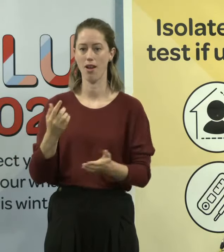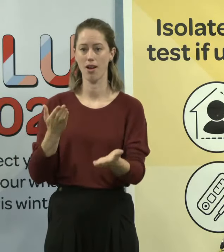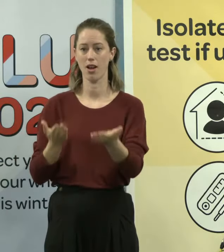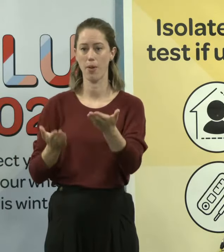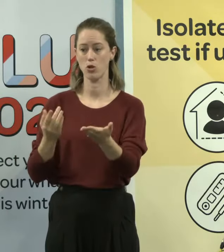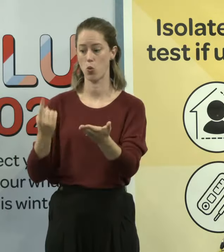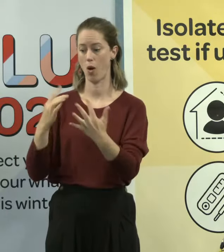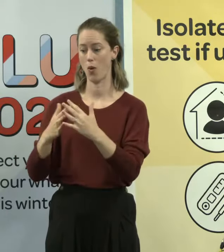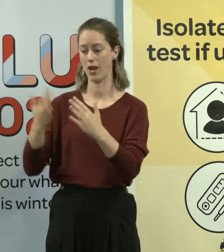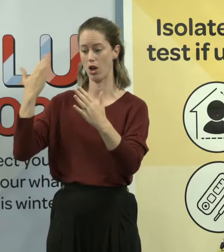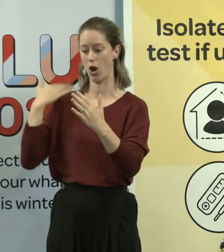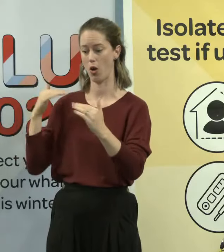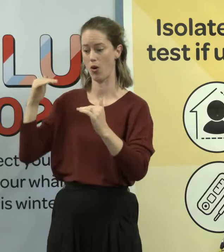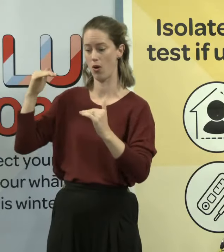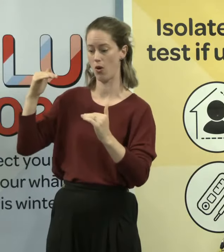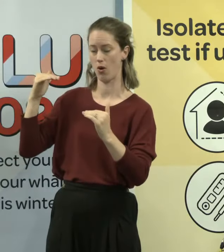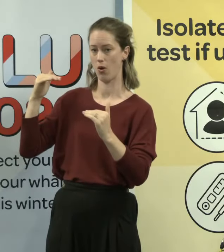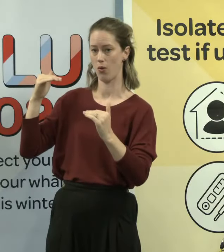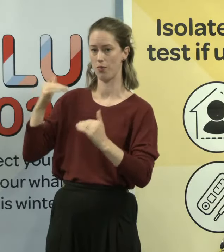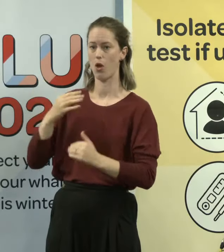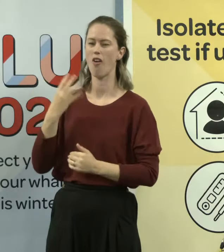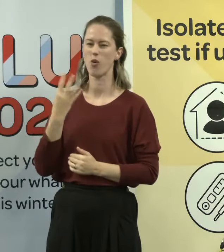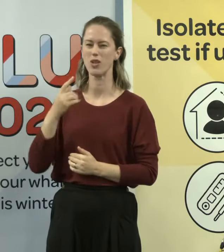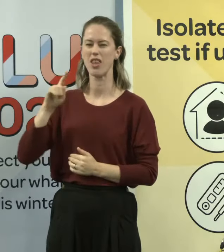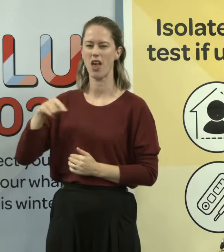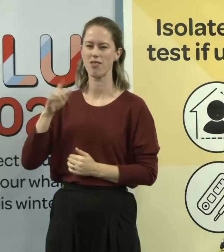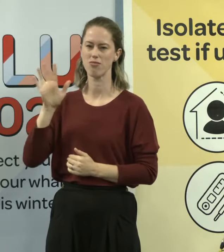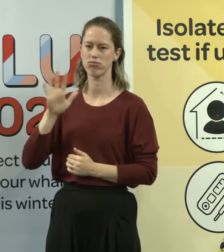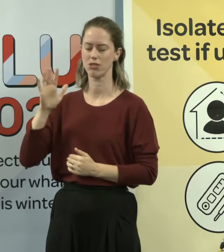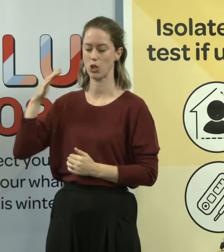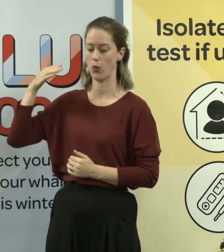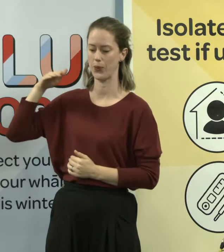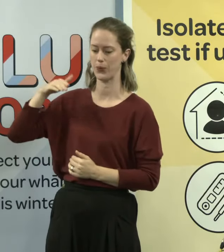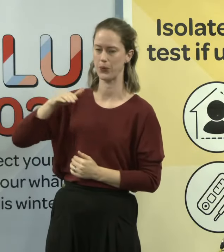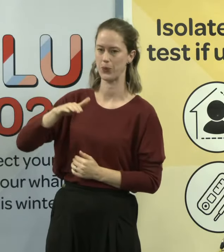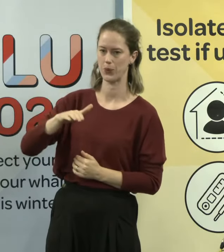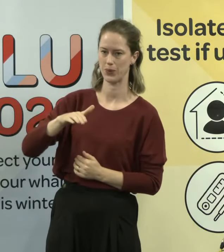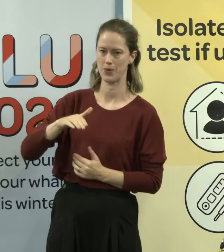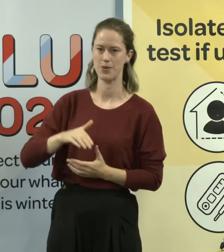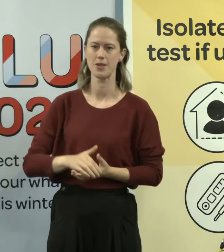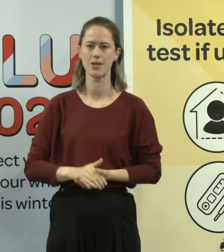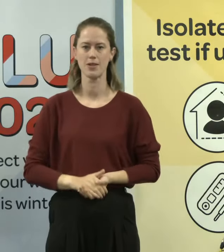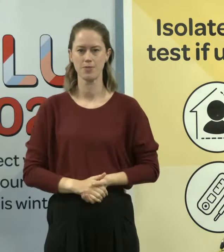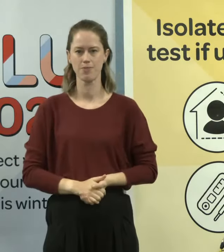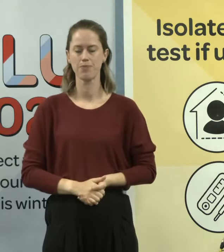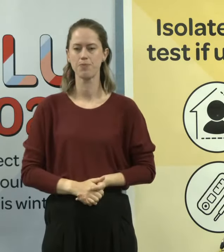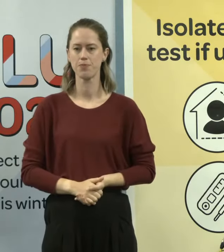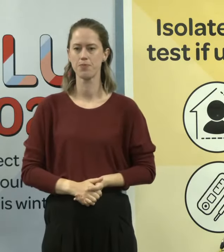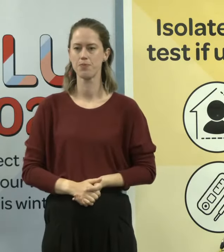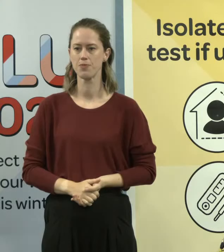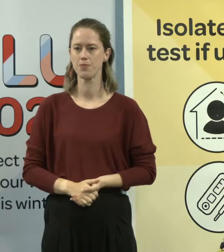I tenei ra e whitu nga ra e huri